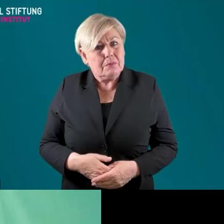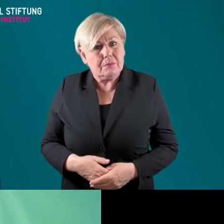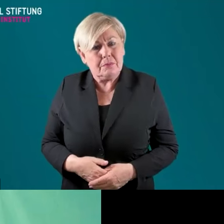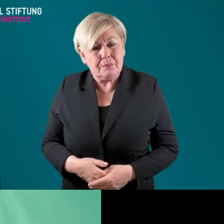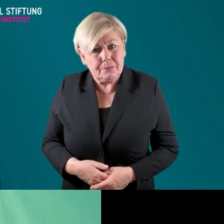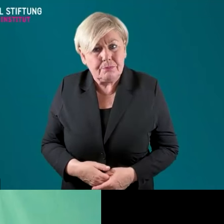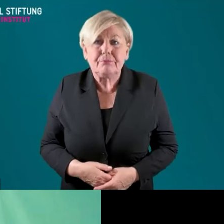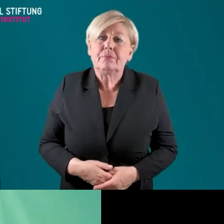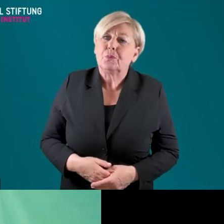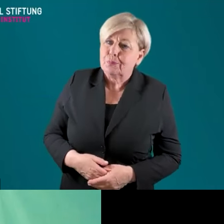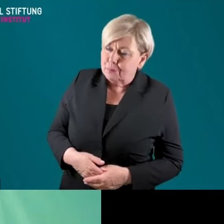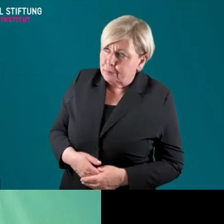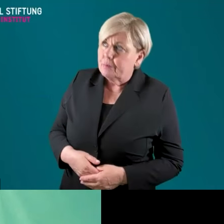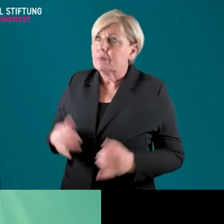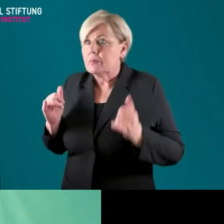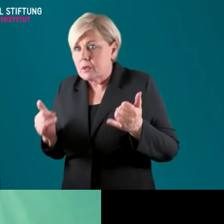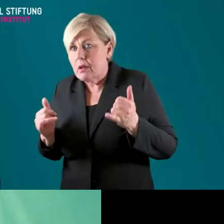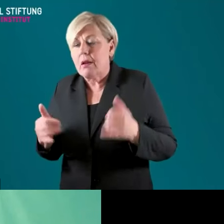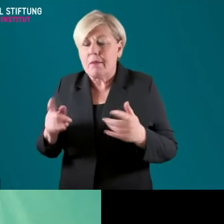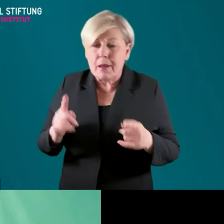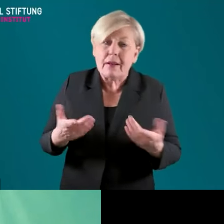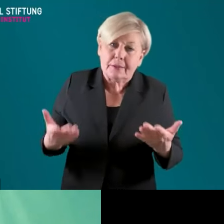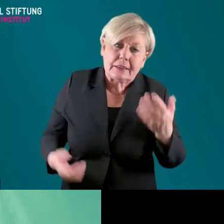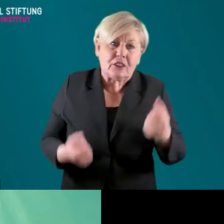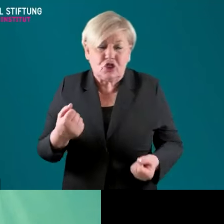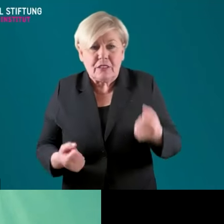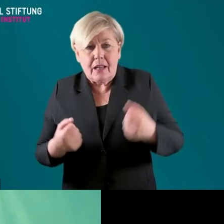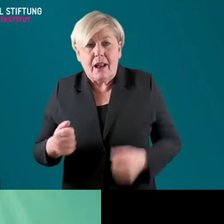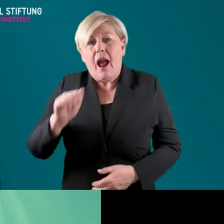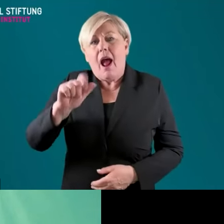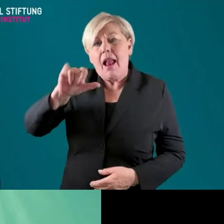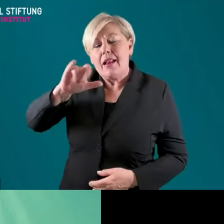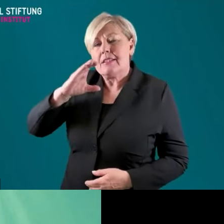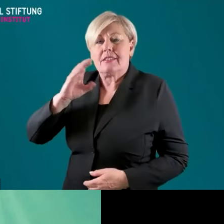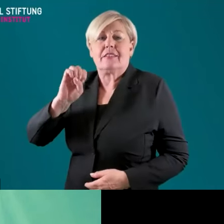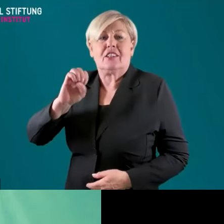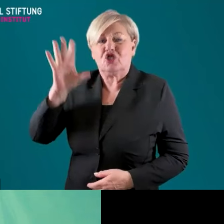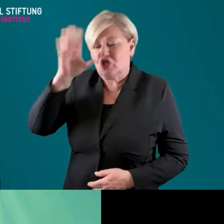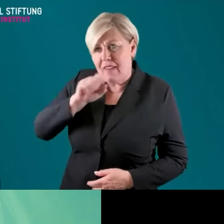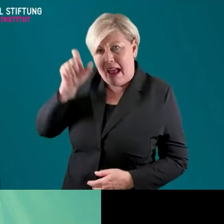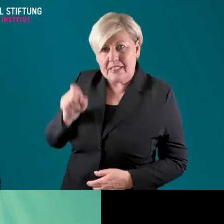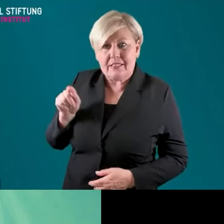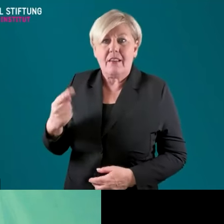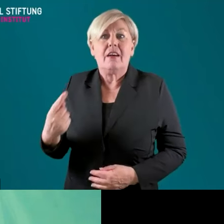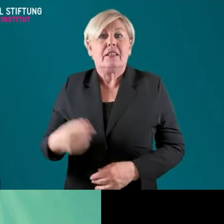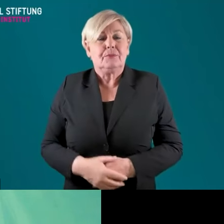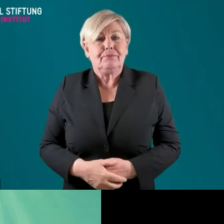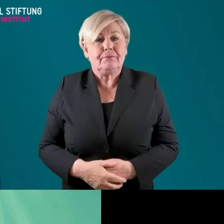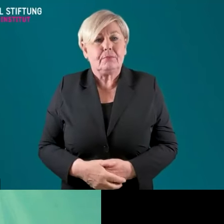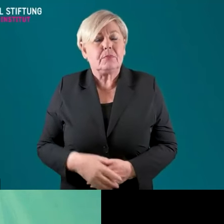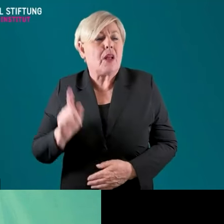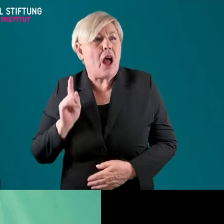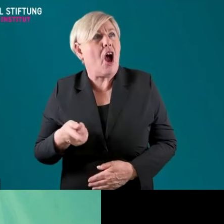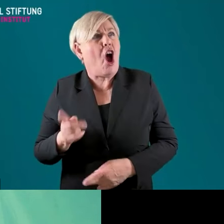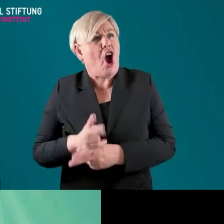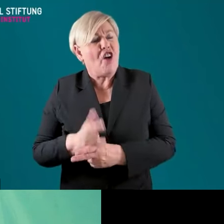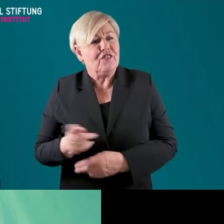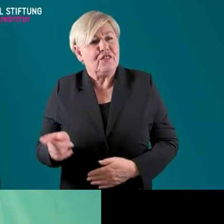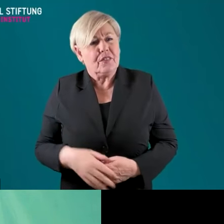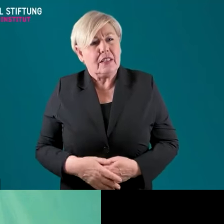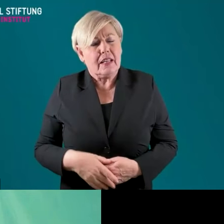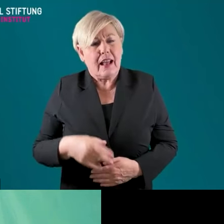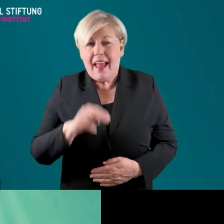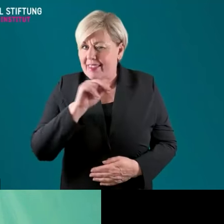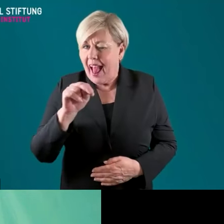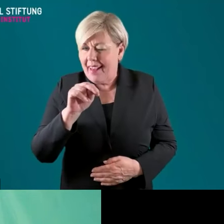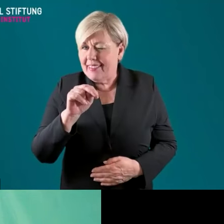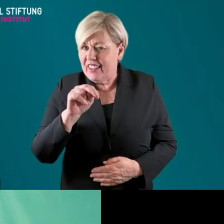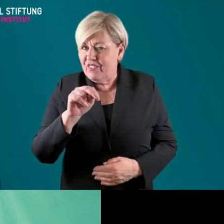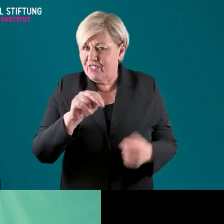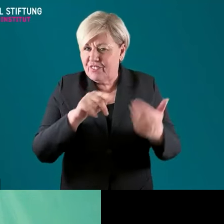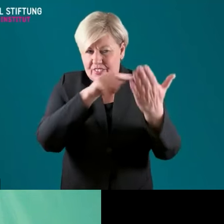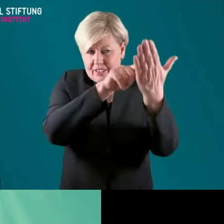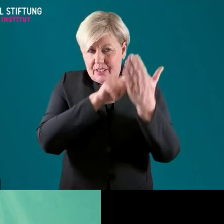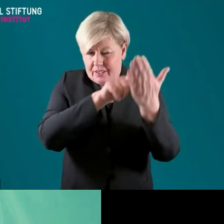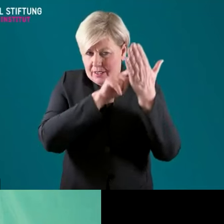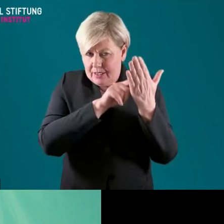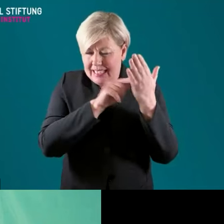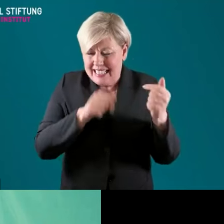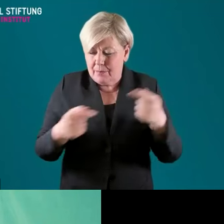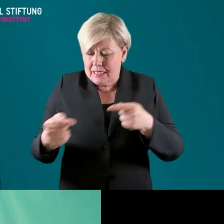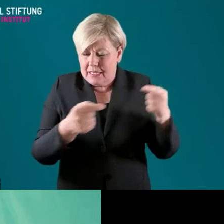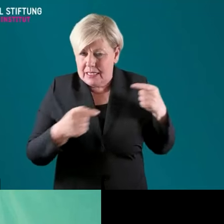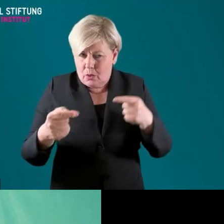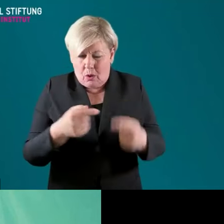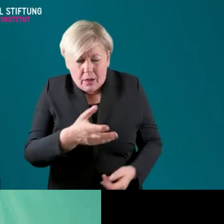Ja, aber es ist natürlich schwierig. Alice Schwarzer hat eben bei ganz vielen Narrativen, die halt ich im Diskursatlas jetzt festgestellt habe,